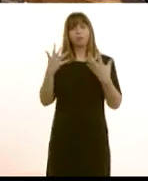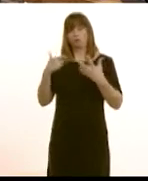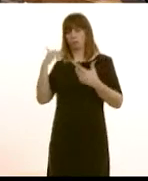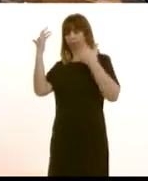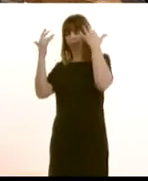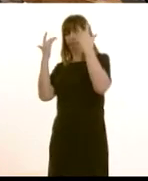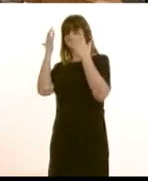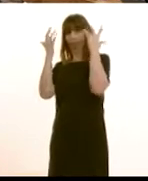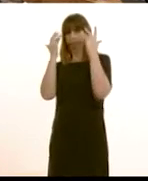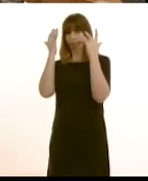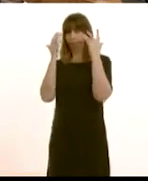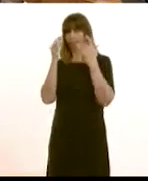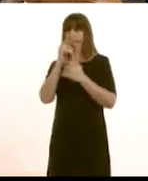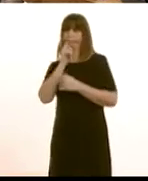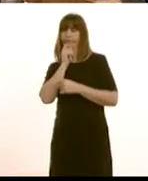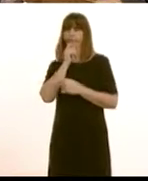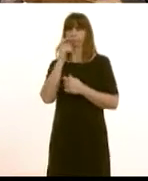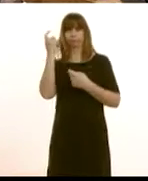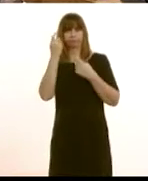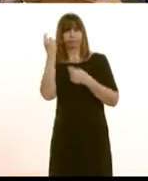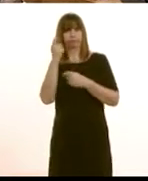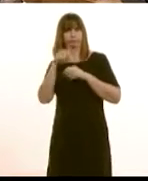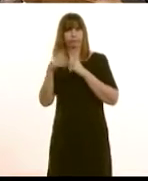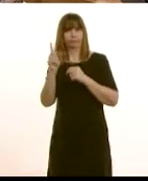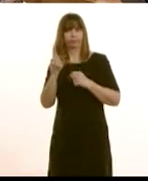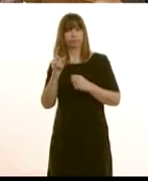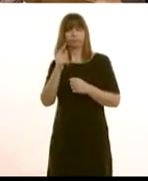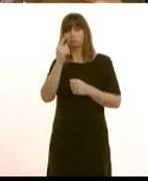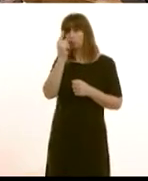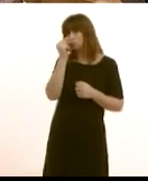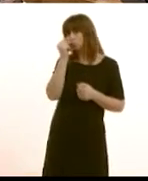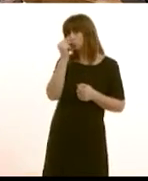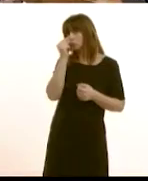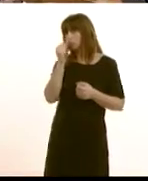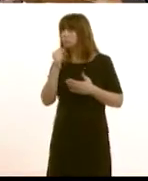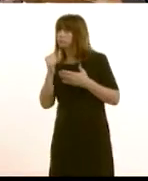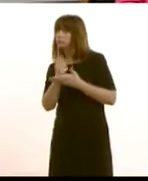niín ei ystyried ar hyn o bryd, wrth gwrs. Un oír pethau rydym ni wediíi ystyried yw